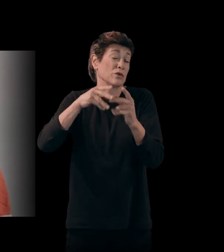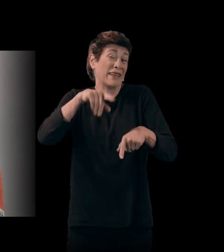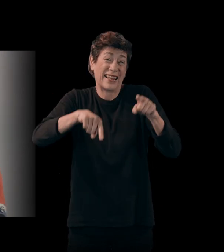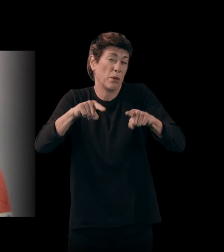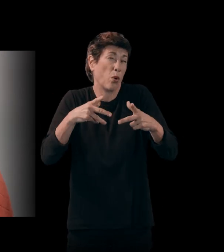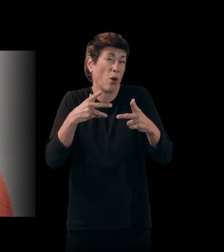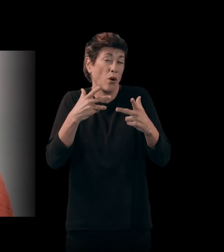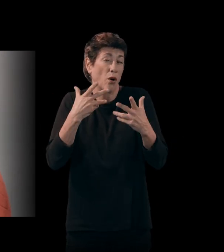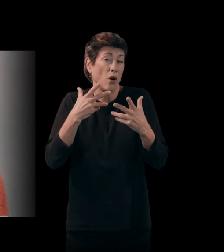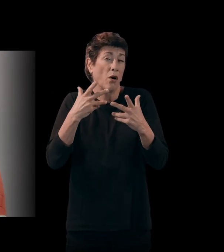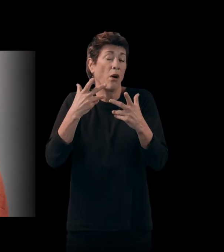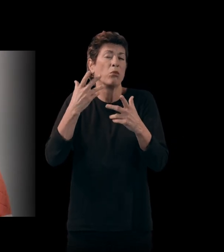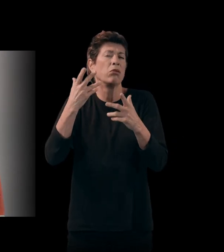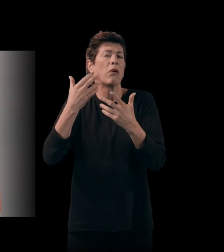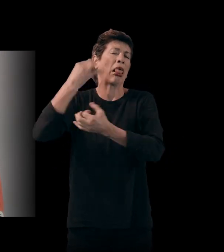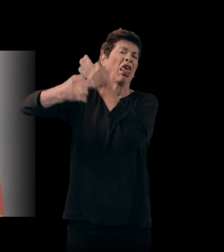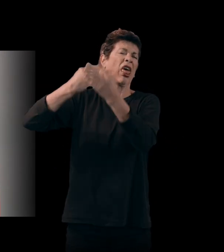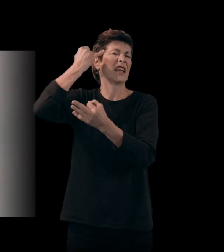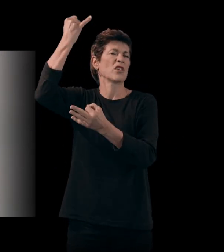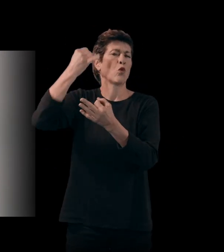Voilà des discours idéologiques, puis de discours politiques aussi.